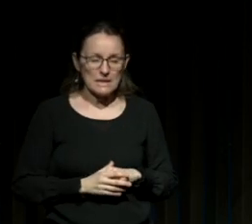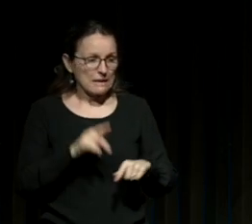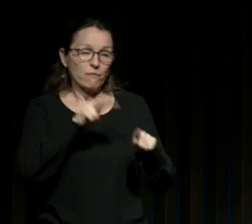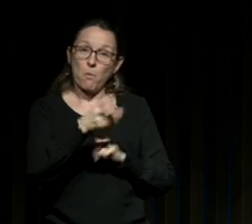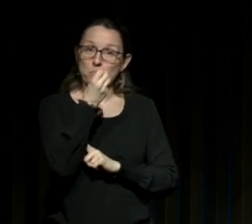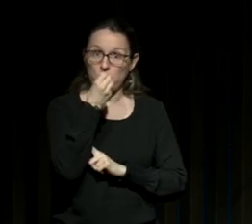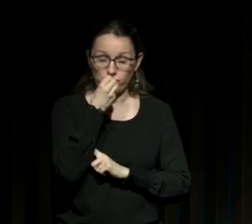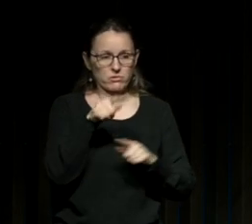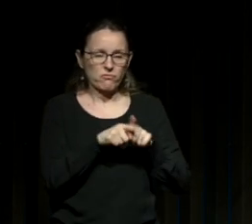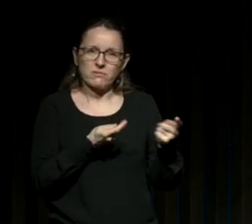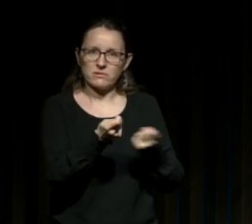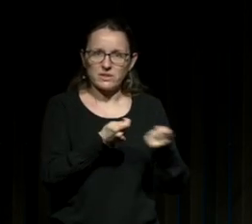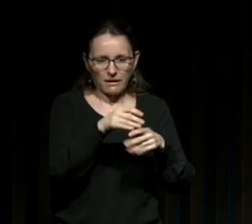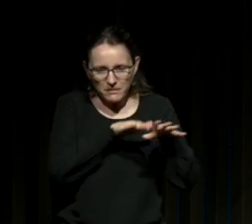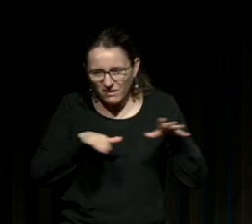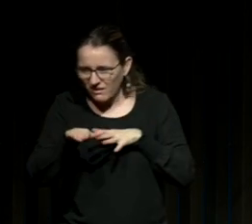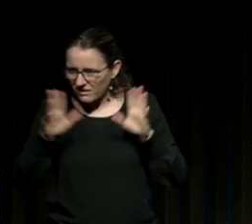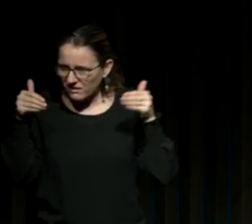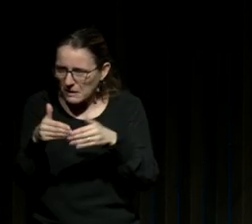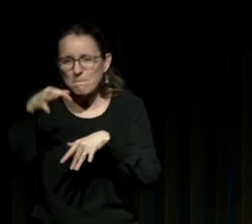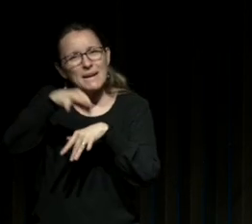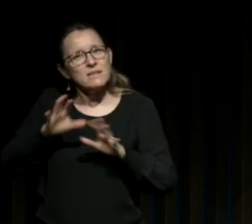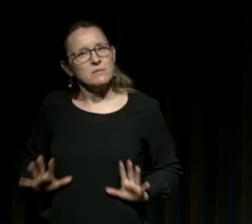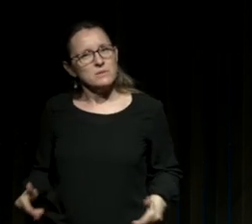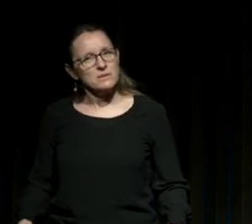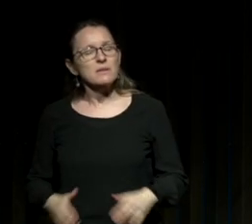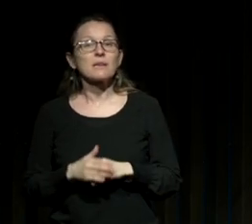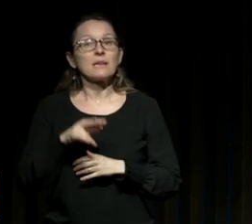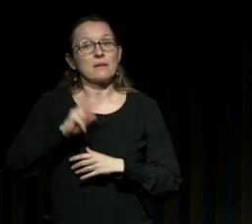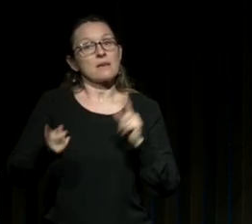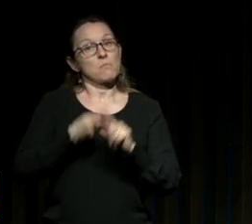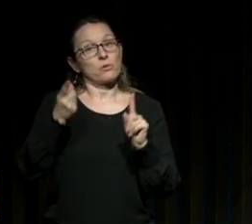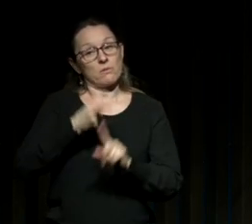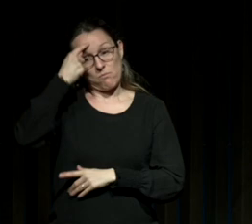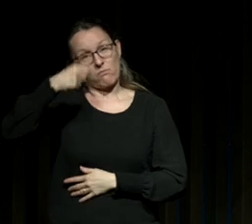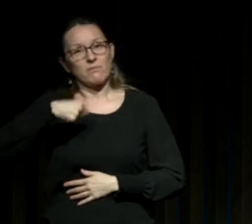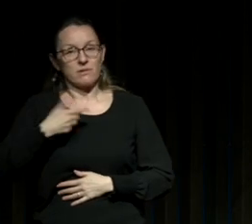un cours sur l'obésité je crois que c'est très important donc de former mais aussi d'informer